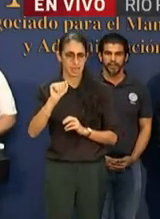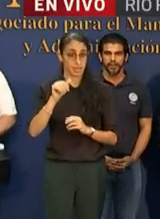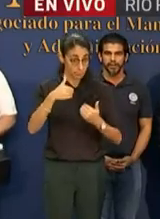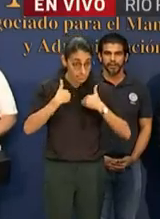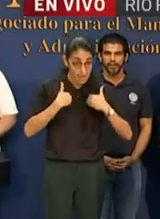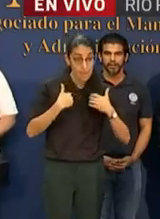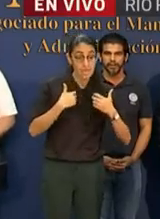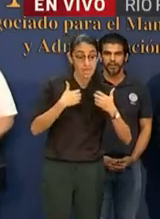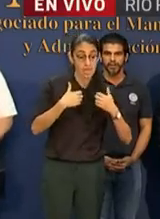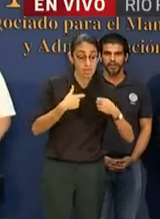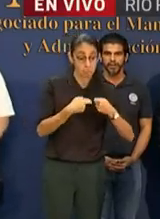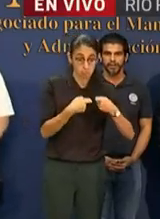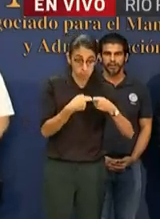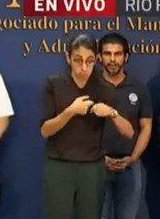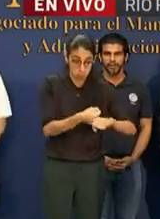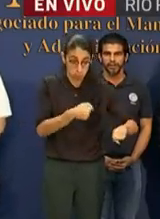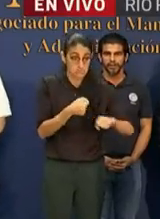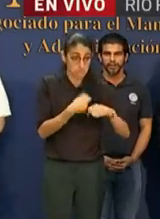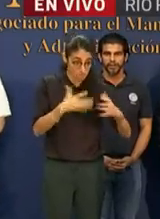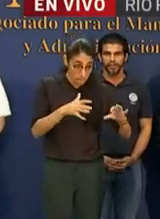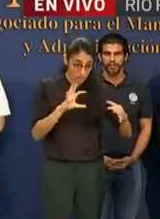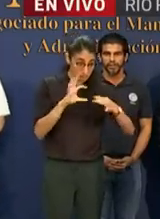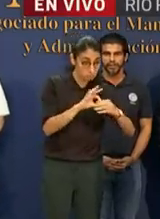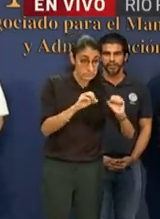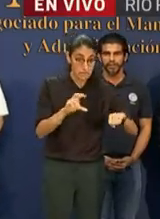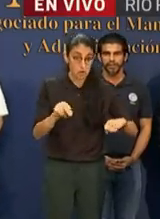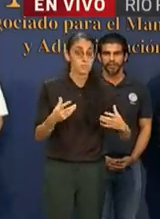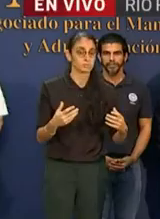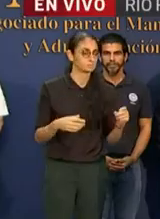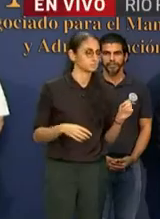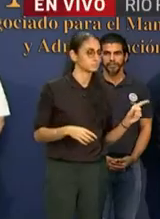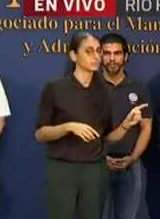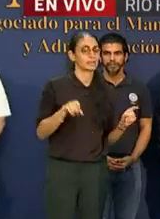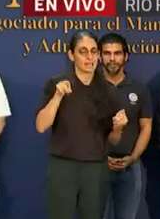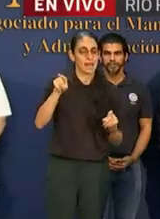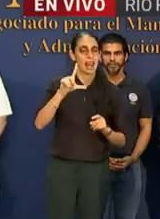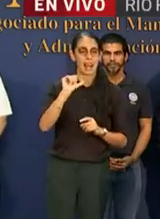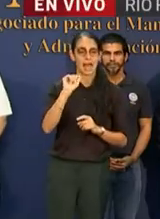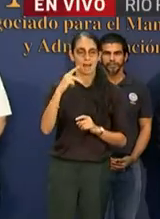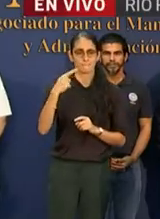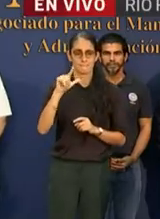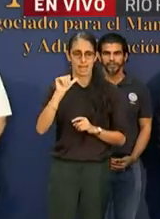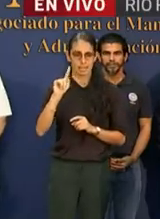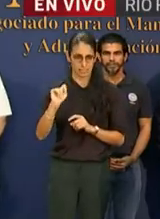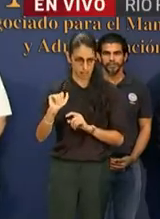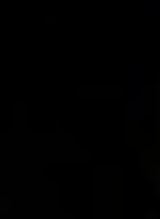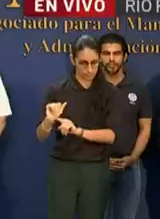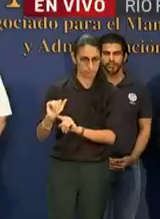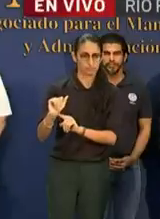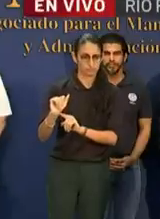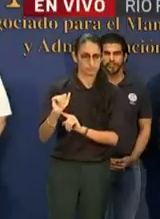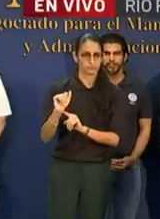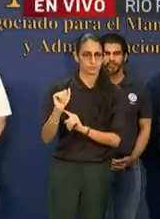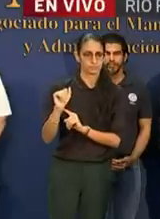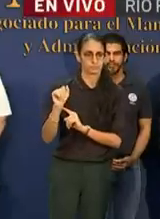ENCARGAN DE PROVEER SERVICIOS A